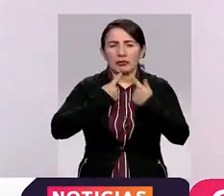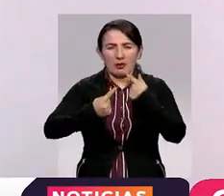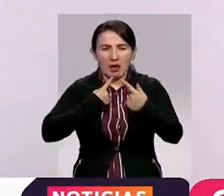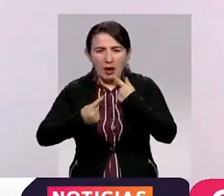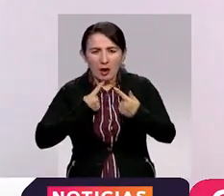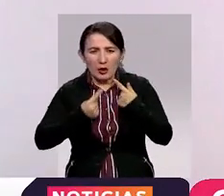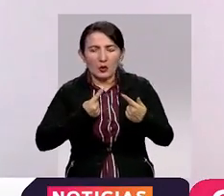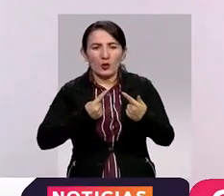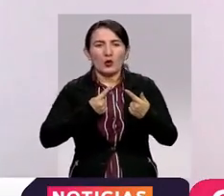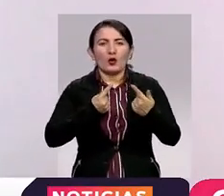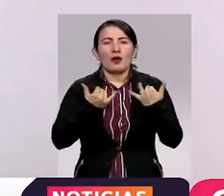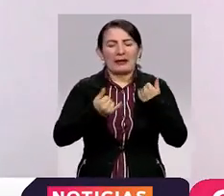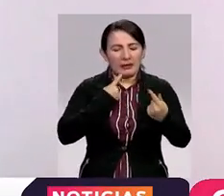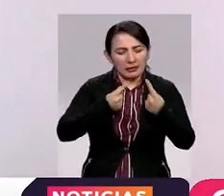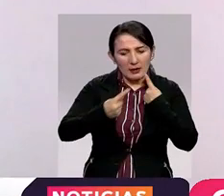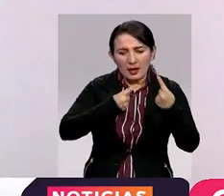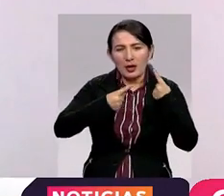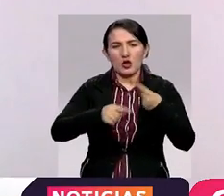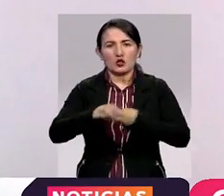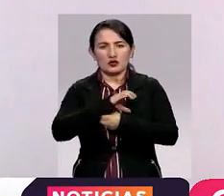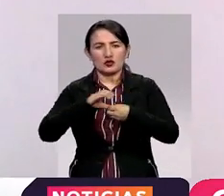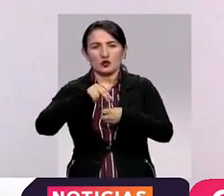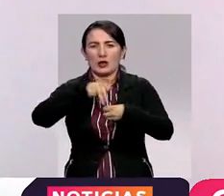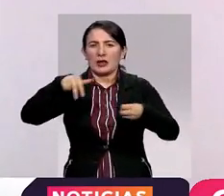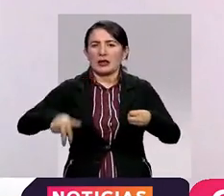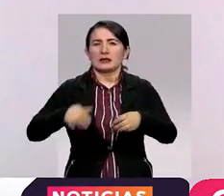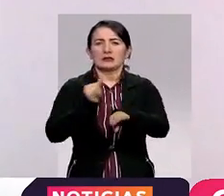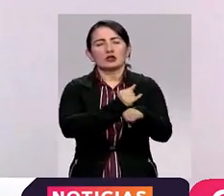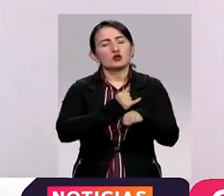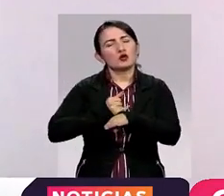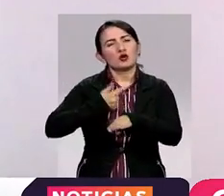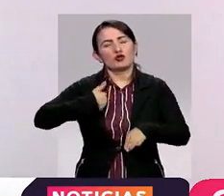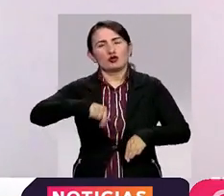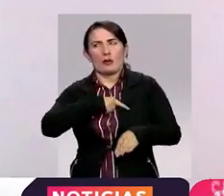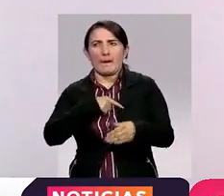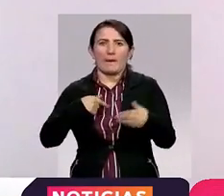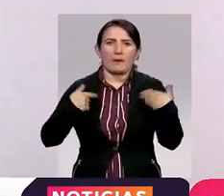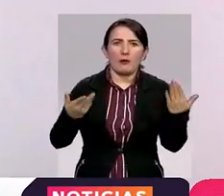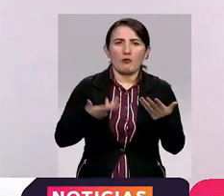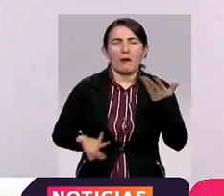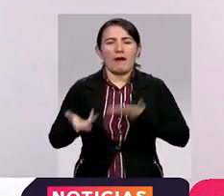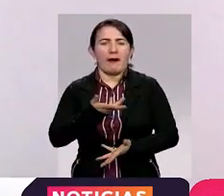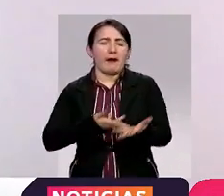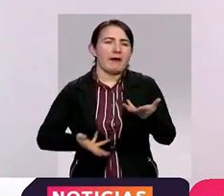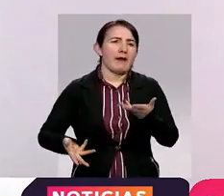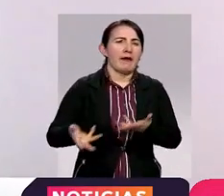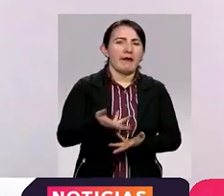CATALINA, ¿QUé HACER PARA QUE ESOS ESPACIOS NO LOS APROVECHAN PARA EL VANDALISMO?